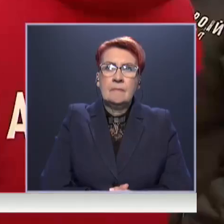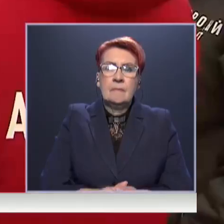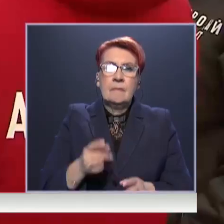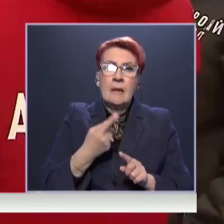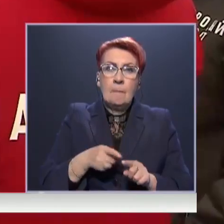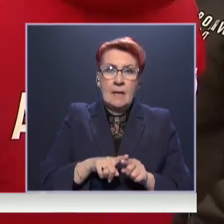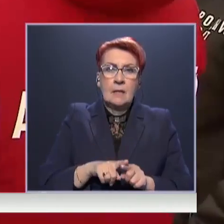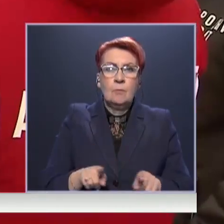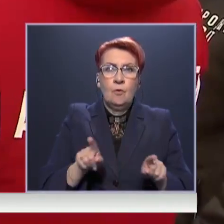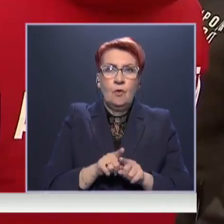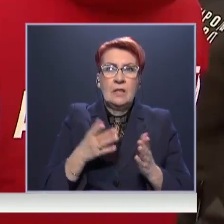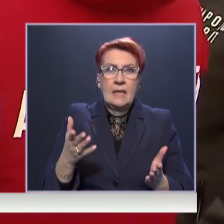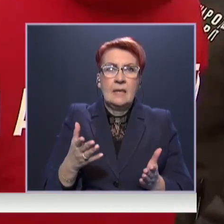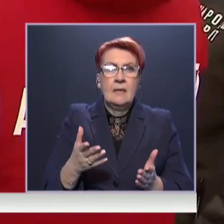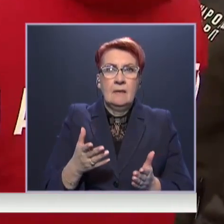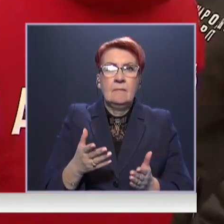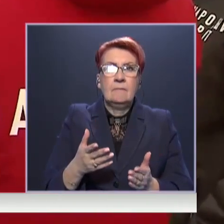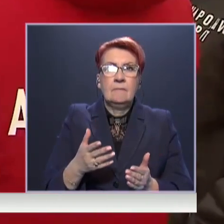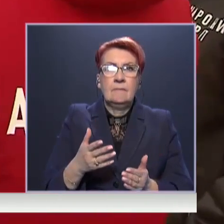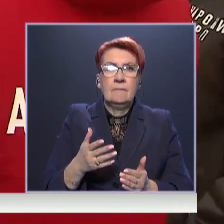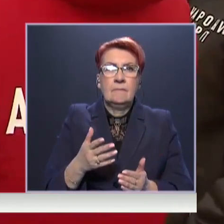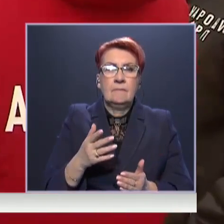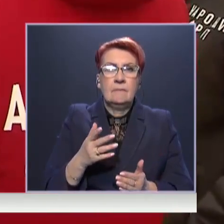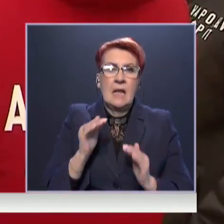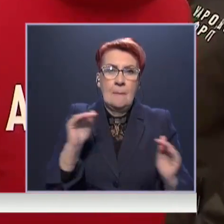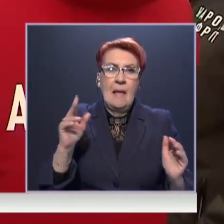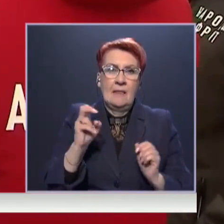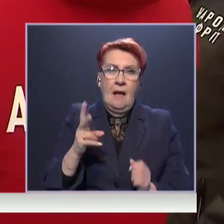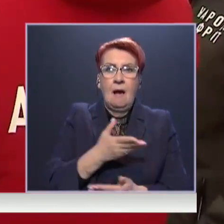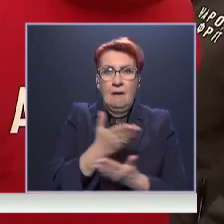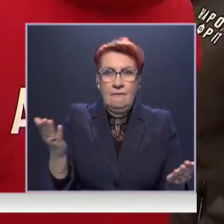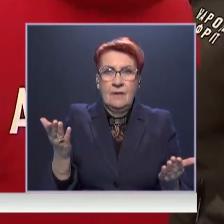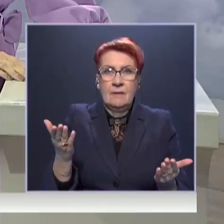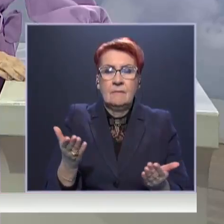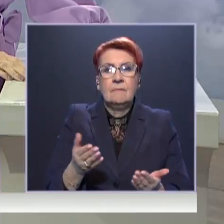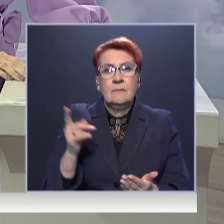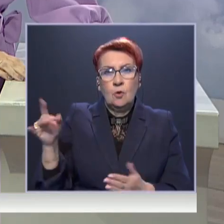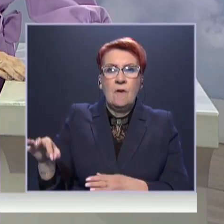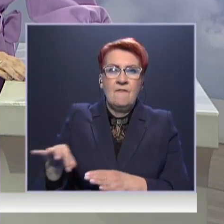вот ребята Как вы делают все для того чтобы люди вывести в безопасную зону это правильно президент